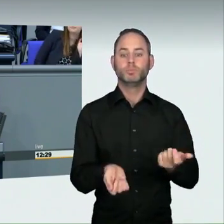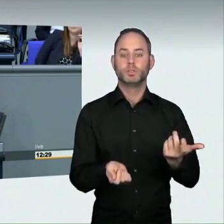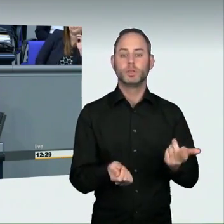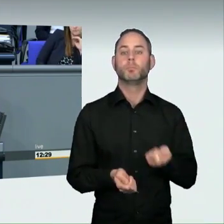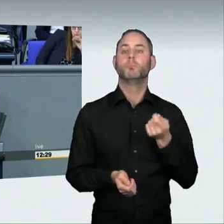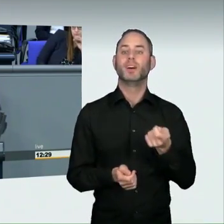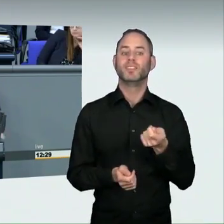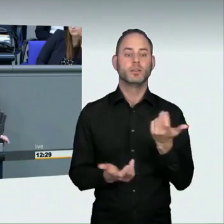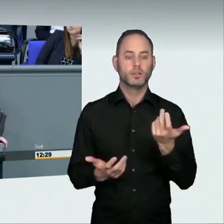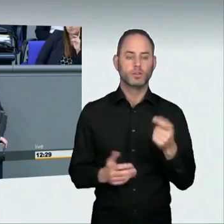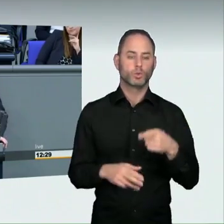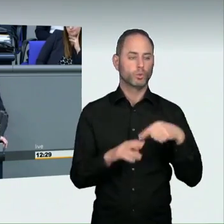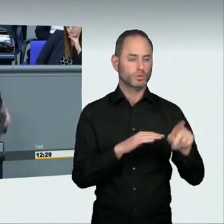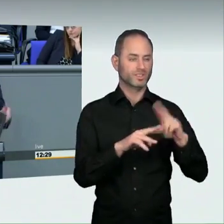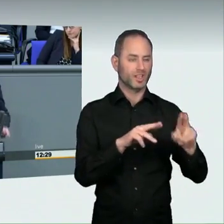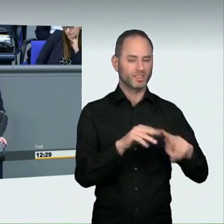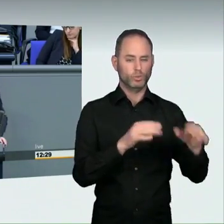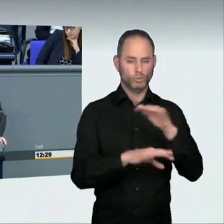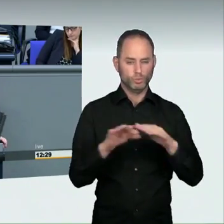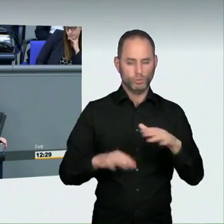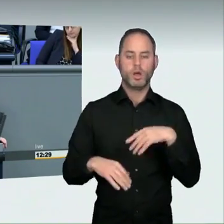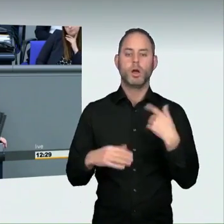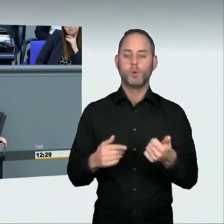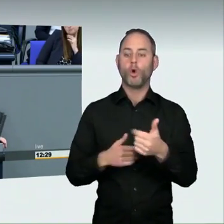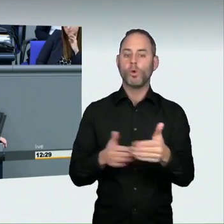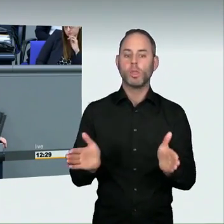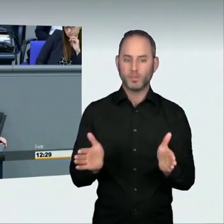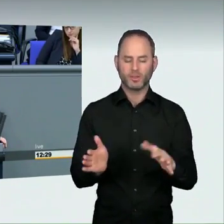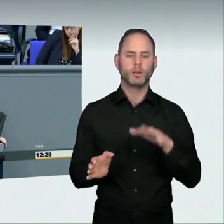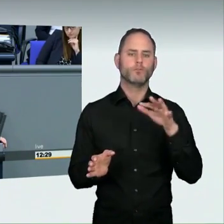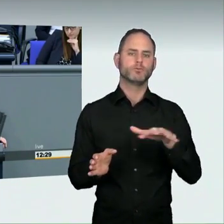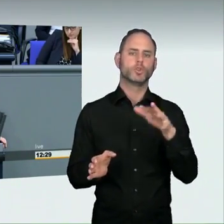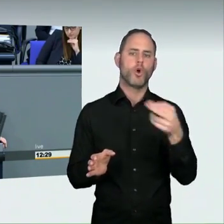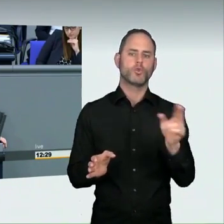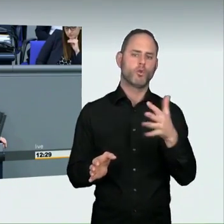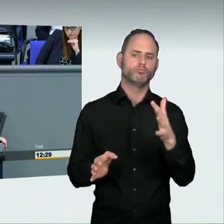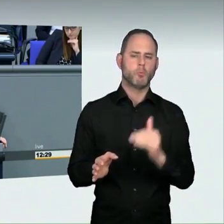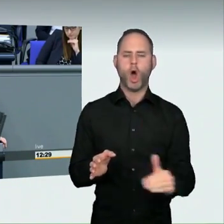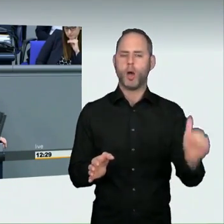Daher wurden extrem hohe Baukosten aufgerufen. Das Ziel des neuen Eigentümers war aber gar nicht, als Vermieter aufzutreten.